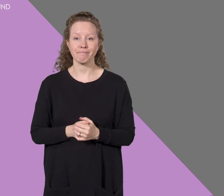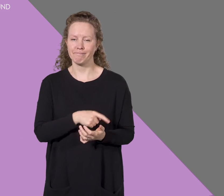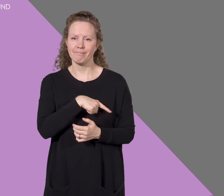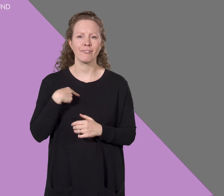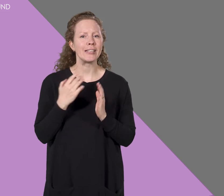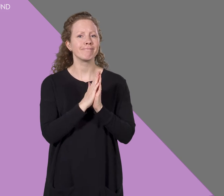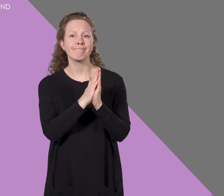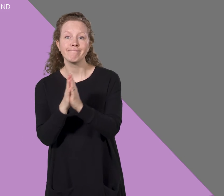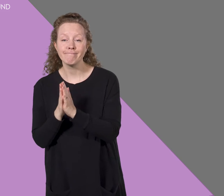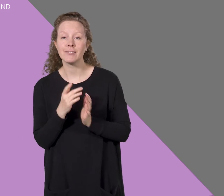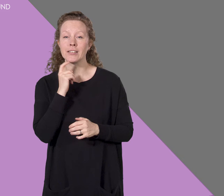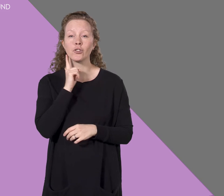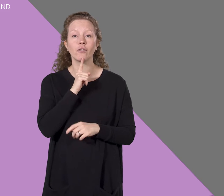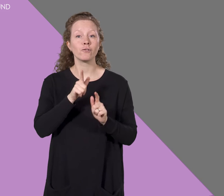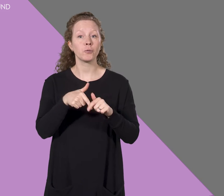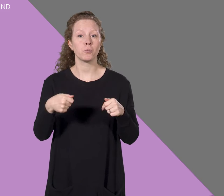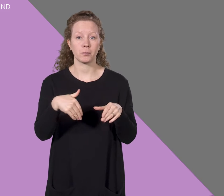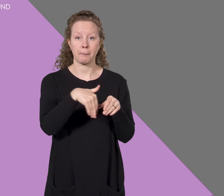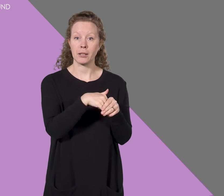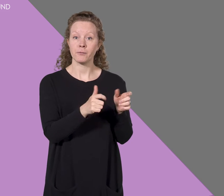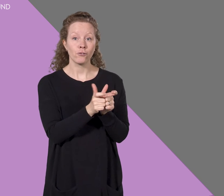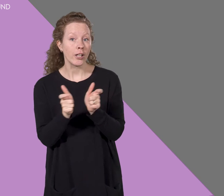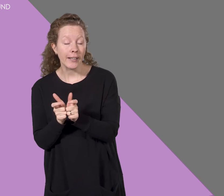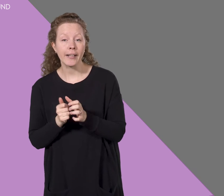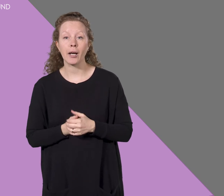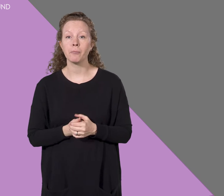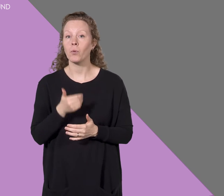Vi uppmanar Finlands Dövas Förbunds medlemsföreningars ungdomsklubbar, -